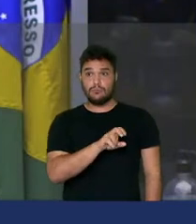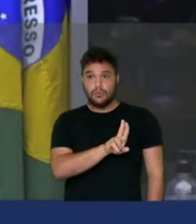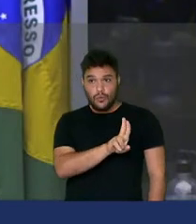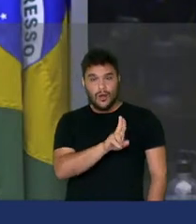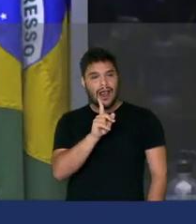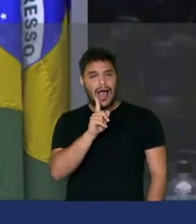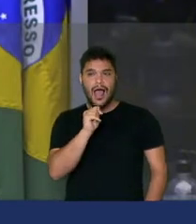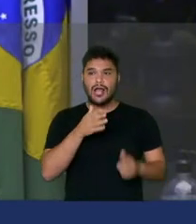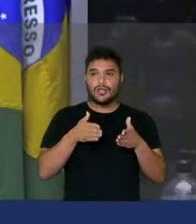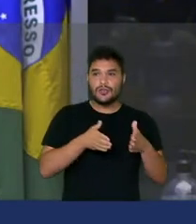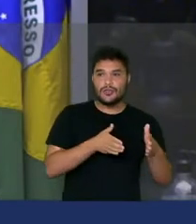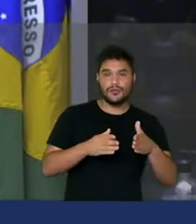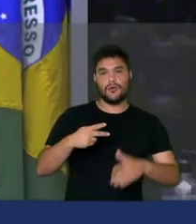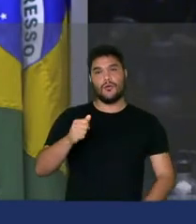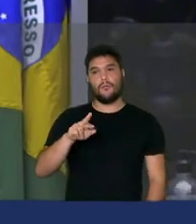CONSUMIDA NO PAÍS VEM DE ITAIPU, DAS ÁGUAS DO RIO